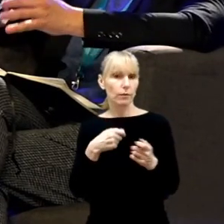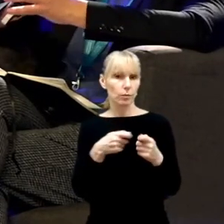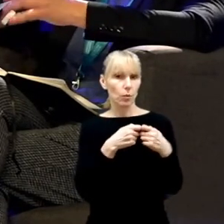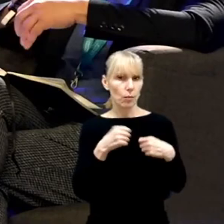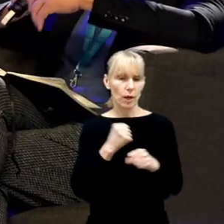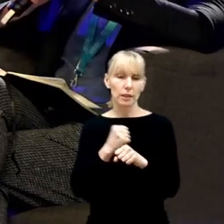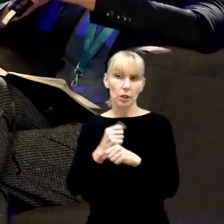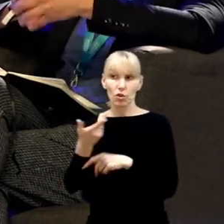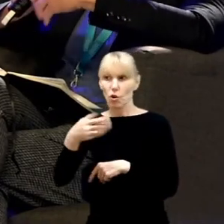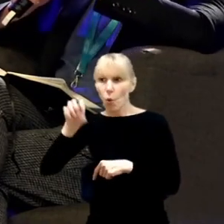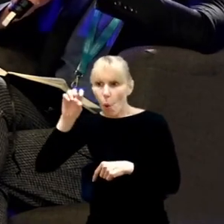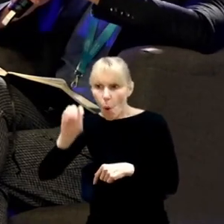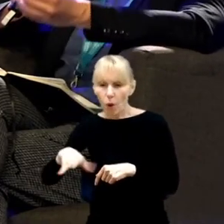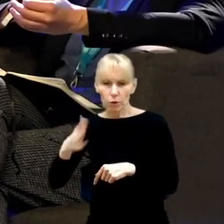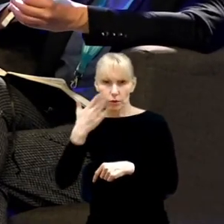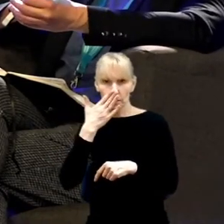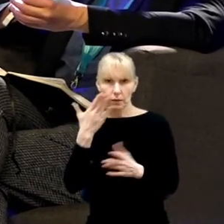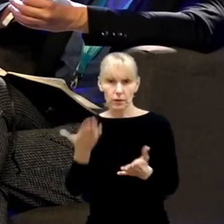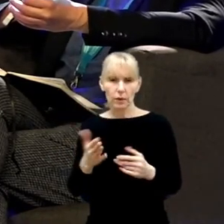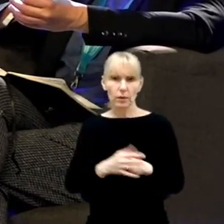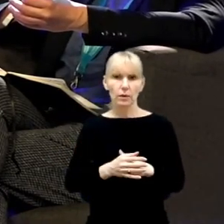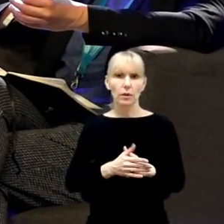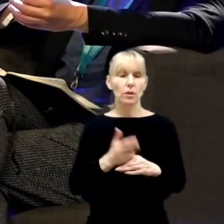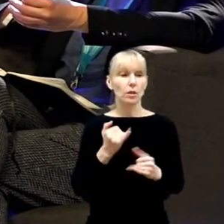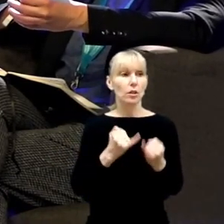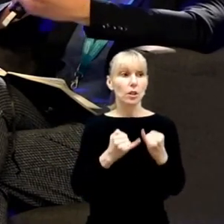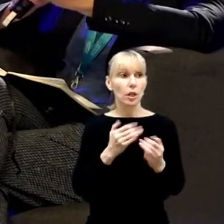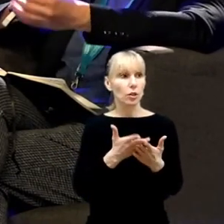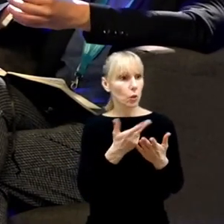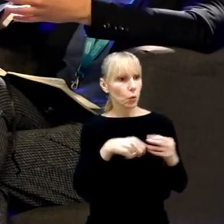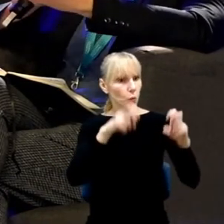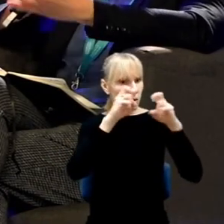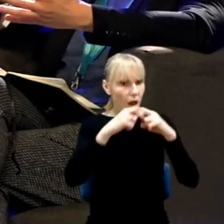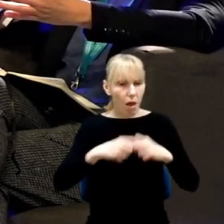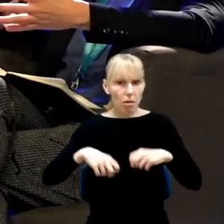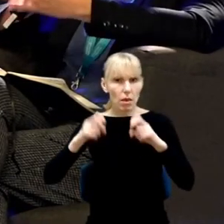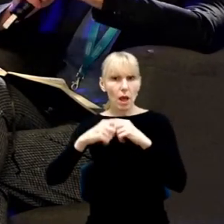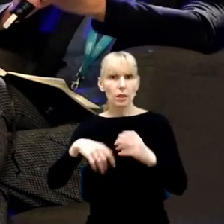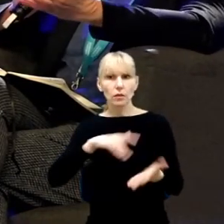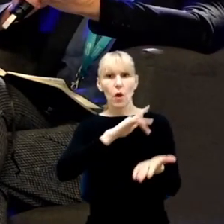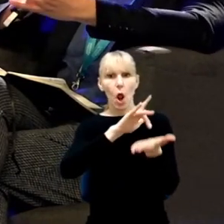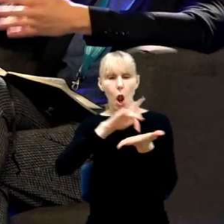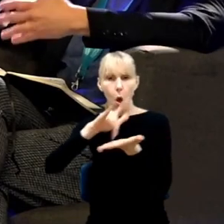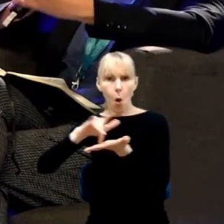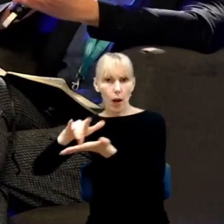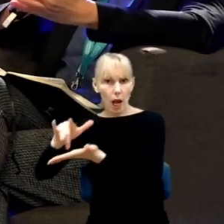I też ile spośród analizowanych przez Was lokalizacji, tak jak Pan wspomniał, jedna na sto,